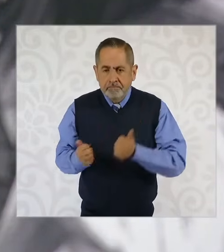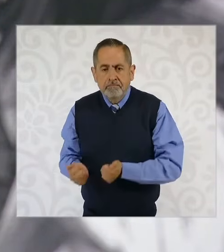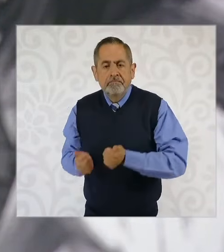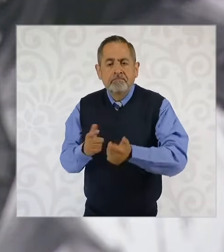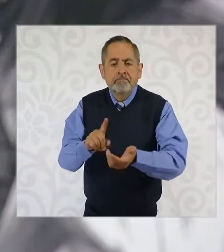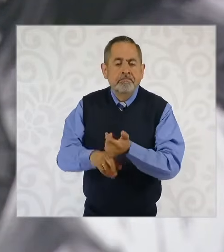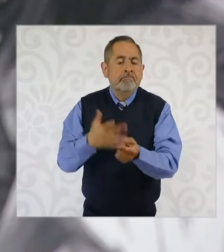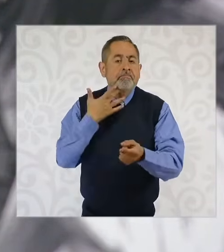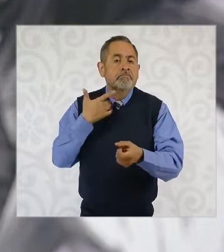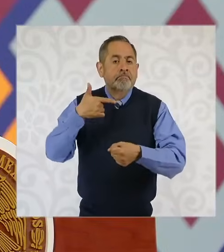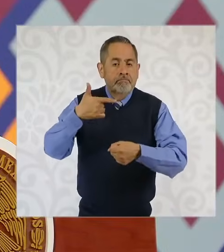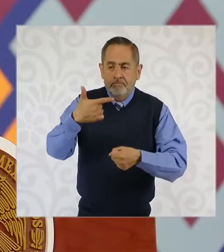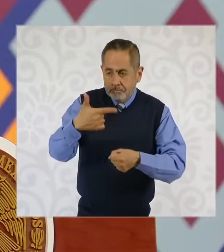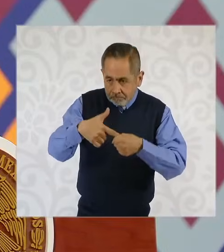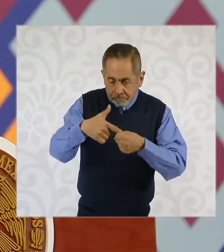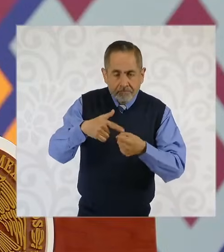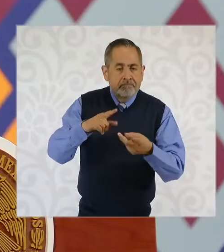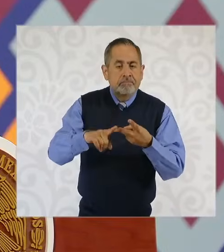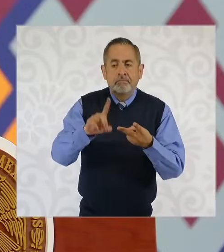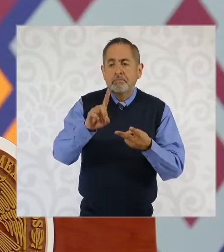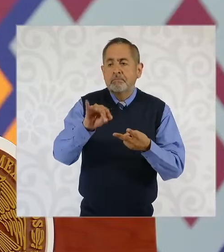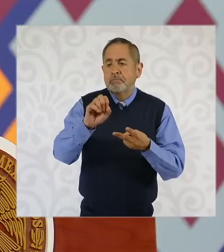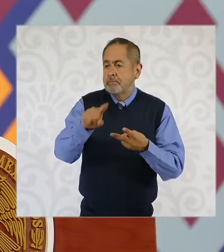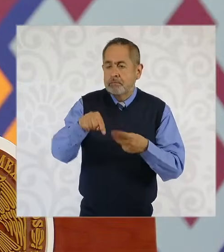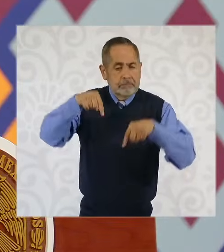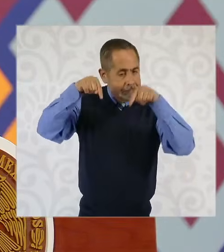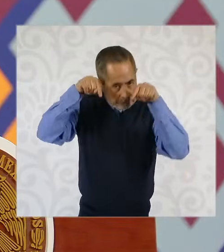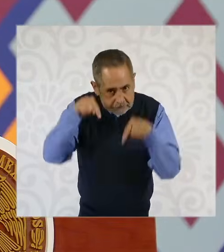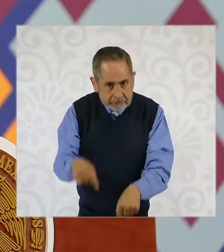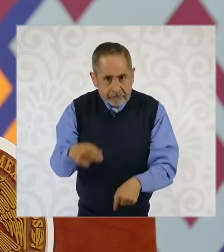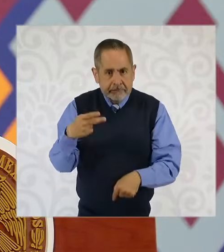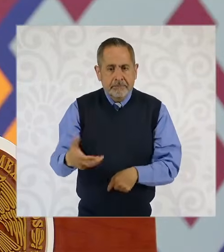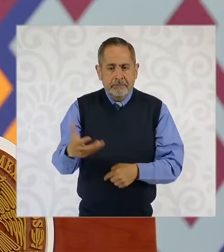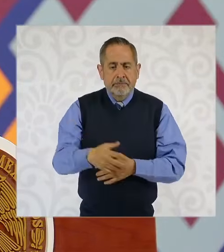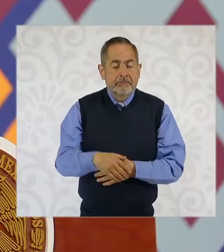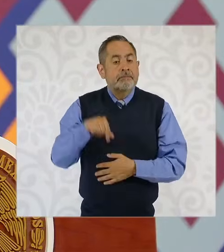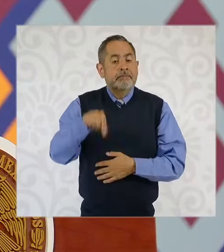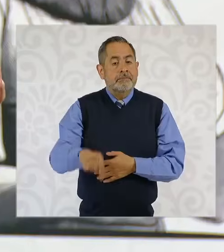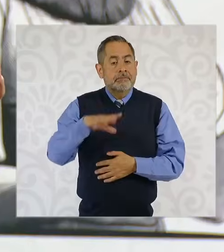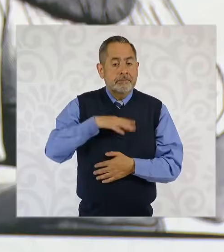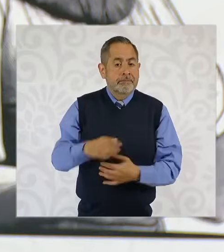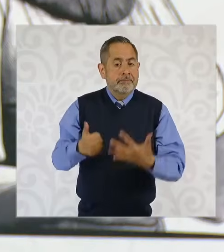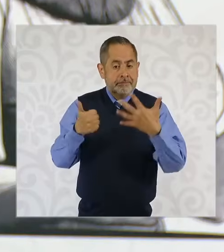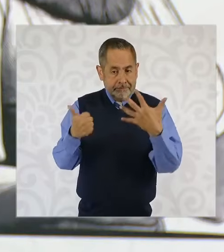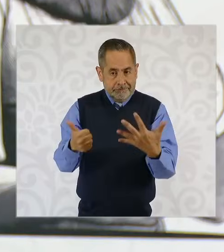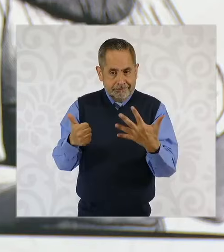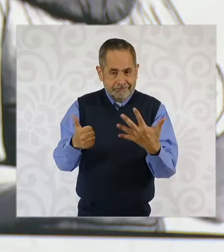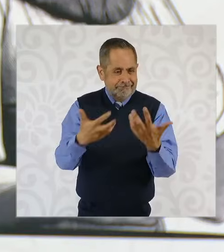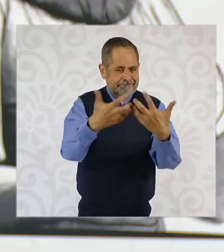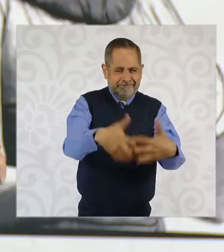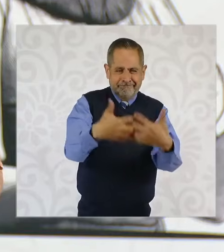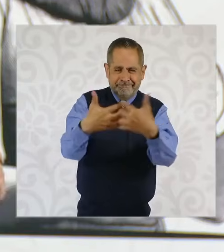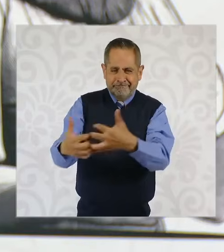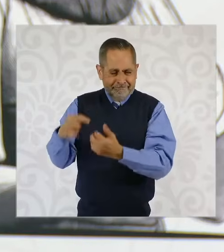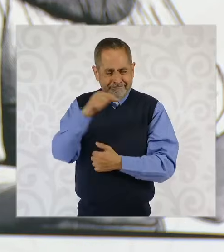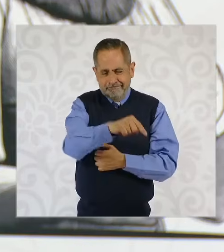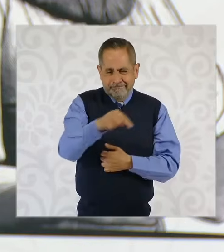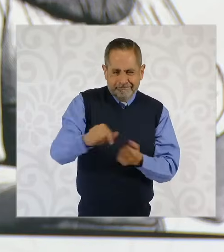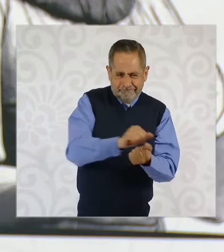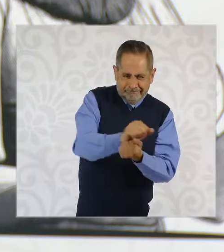y diesel principalmente hay seis refinerías que existían que es el sistema de refinación nacional